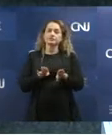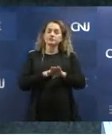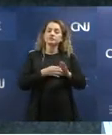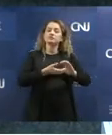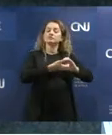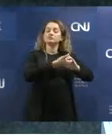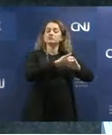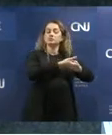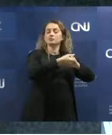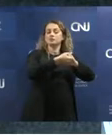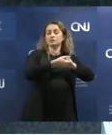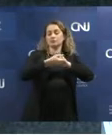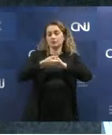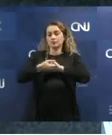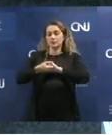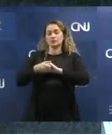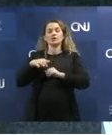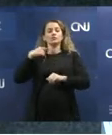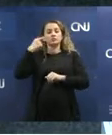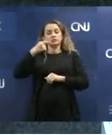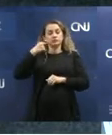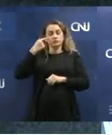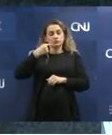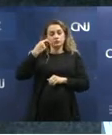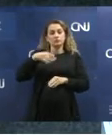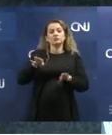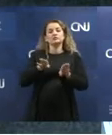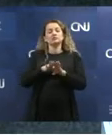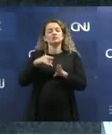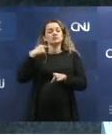advogados, o advogado da requerida.